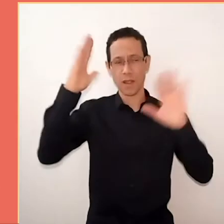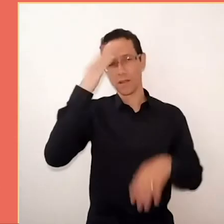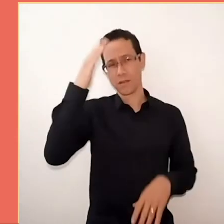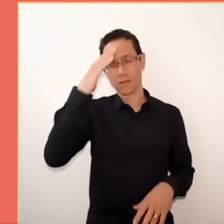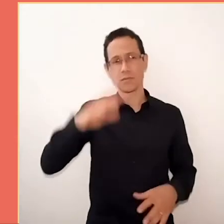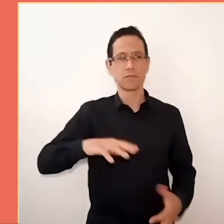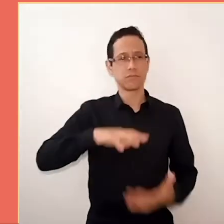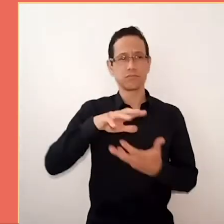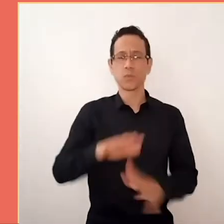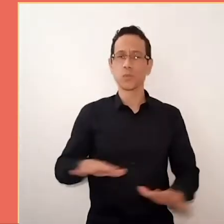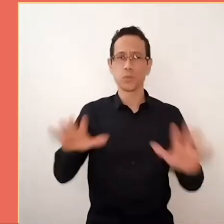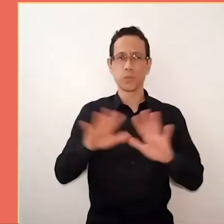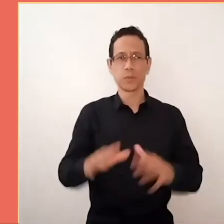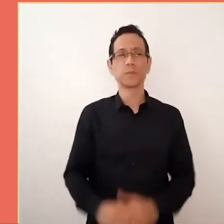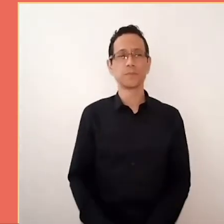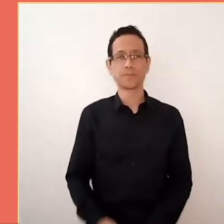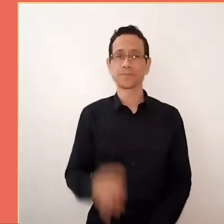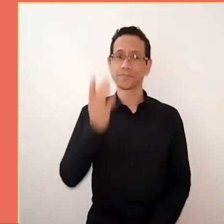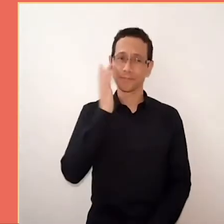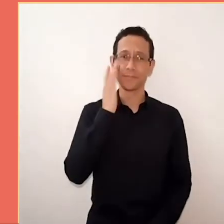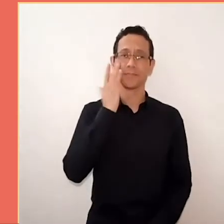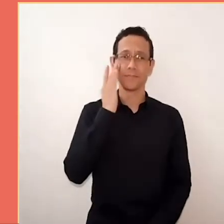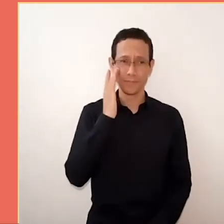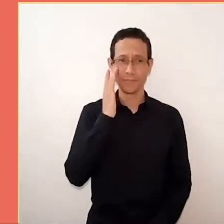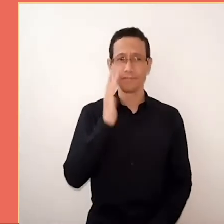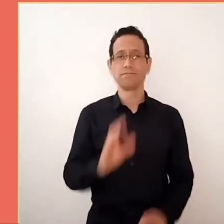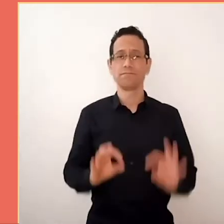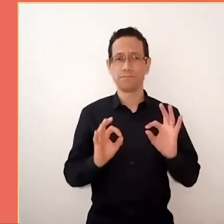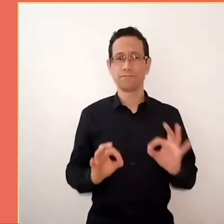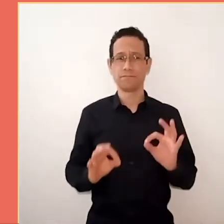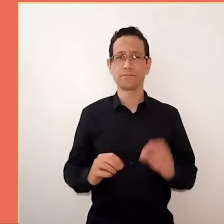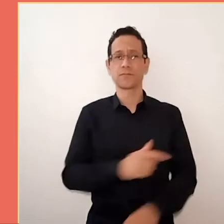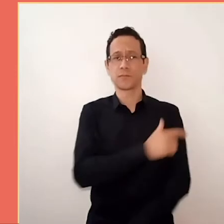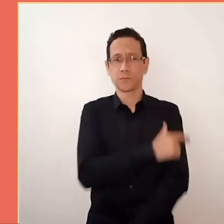Eu acho, Luciana, com maior respeito à sua fala, com maior carinho,